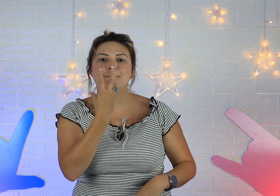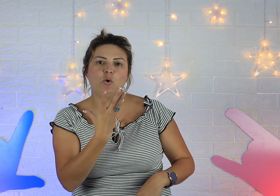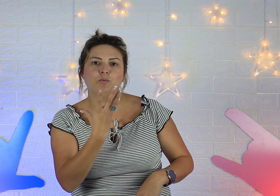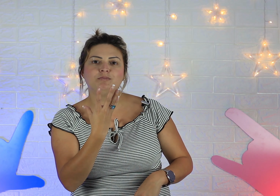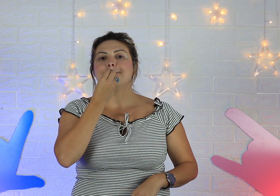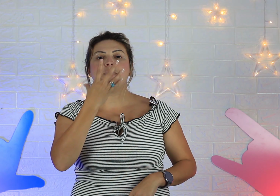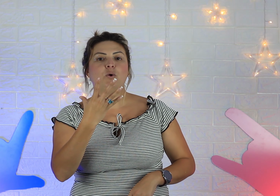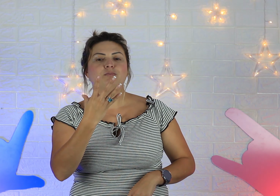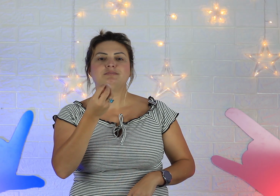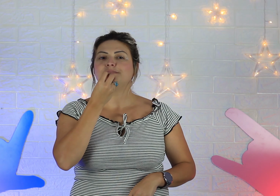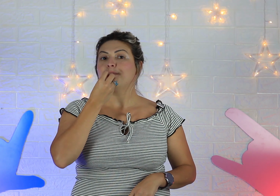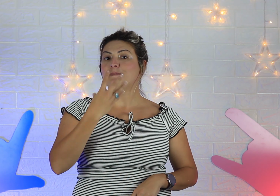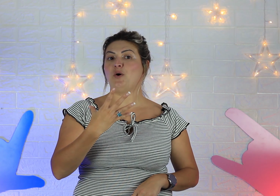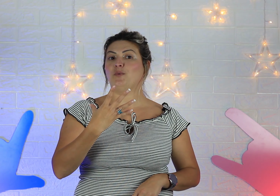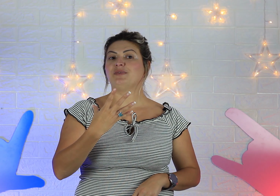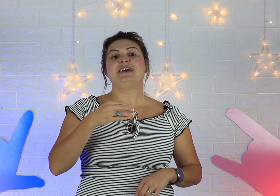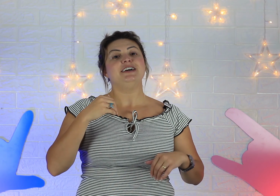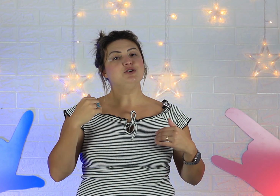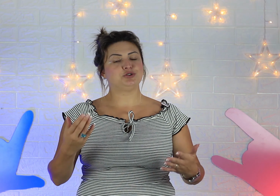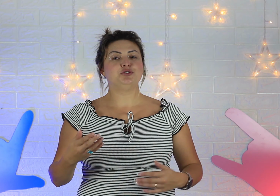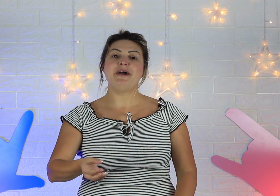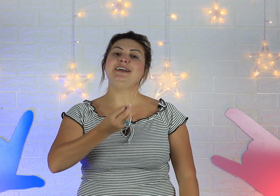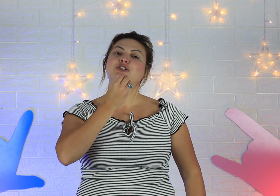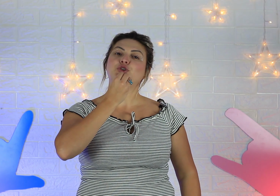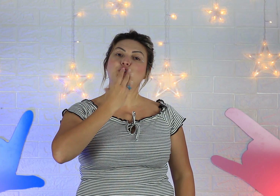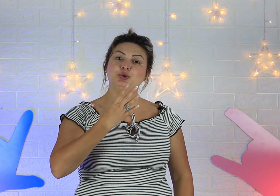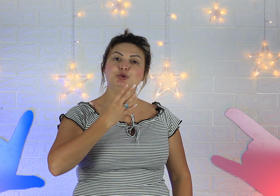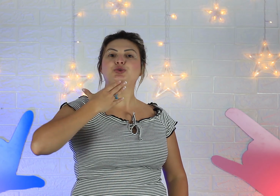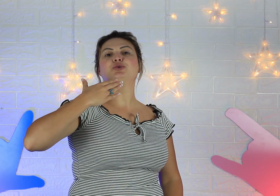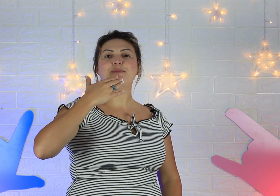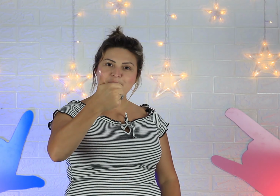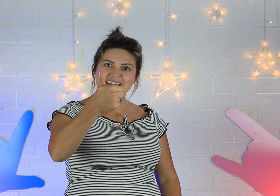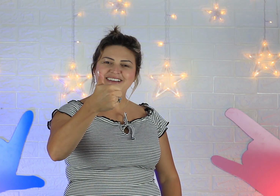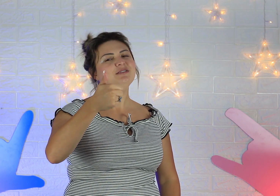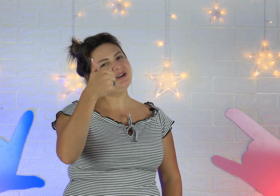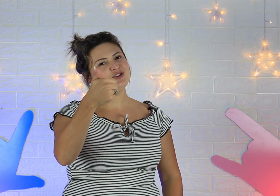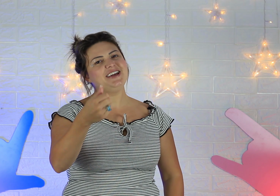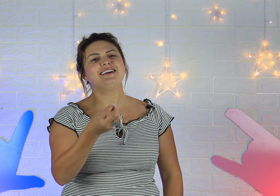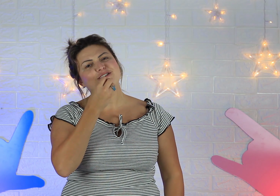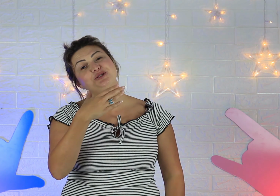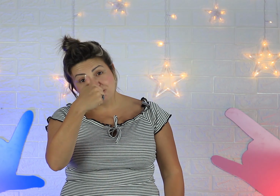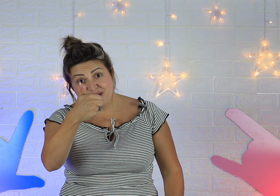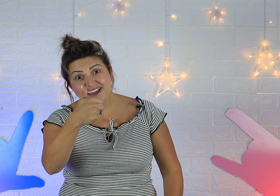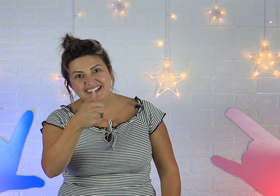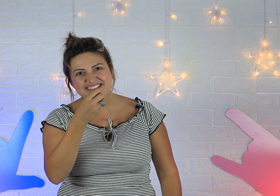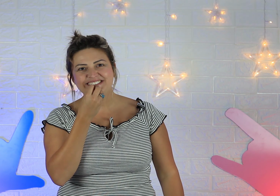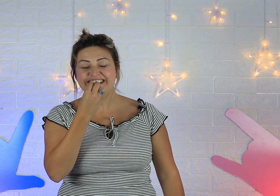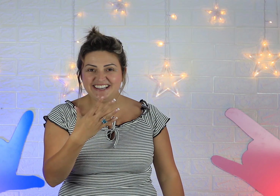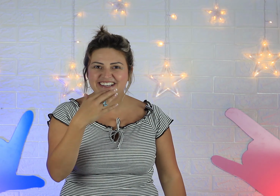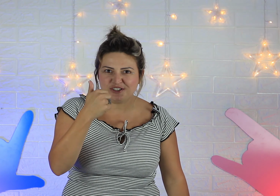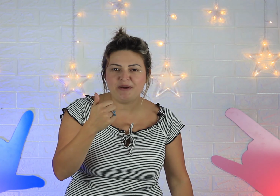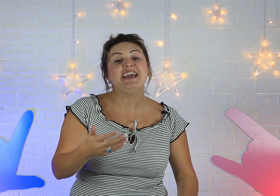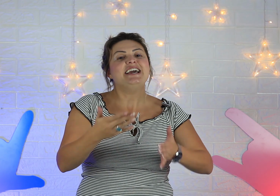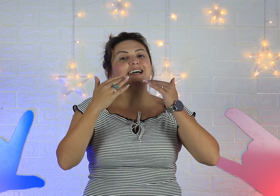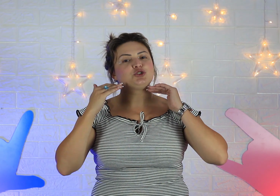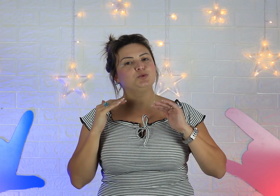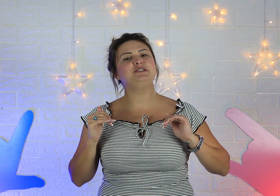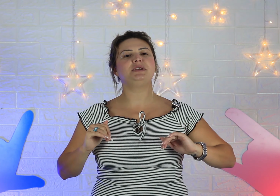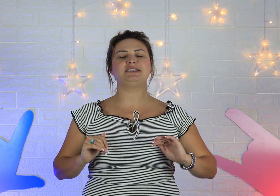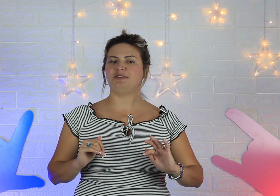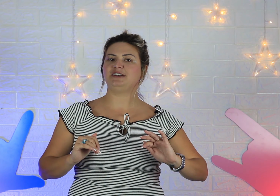bom bom bom eu tudo bem tudo bem Tá joinha né Tudo bem e aí tudo bem E a sua expressão